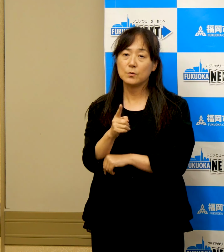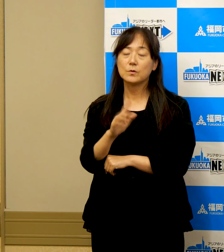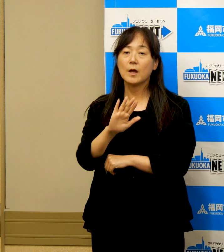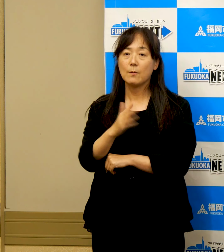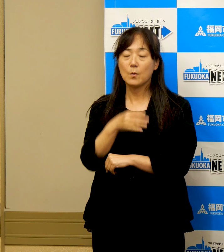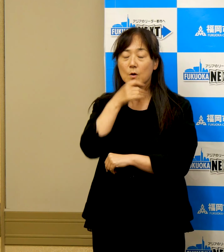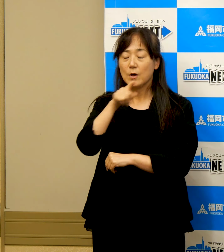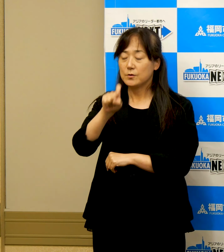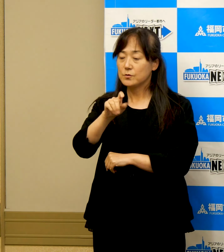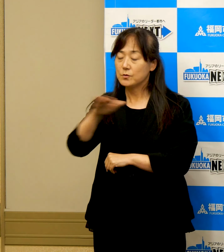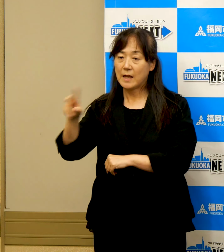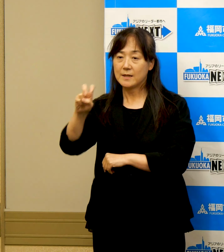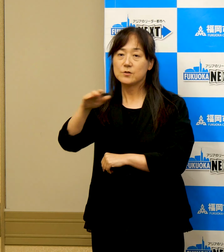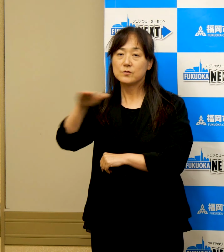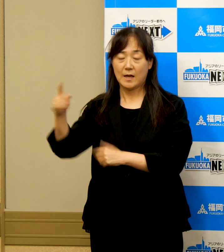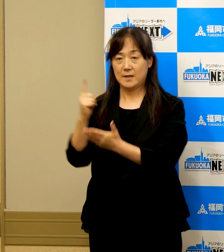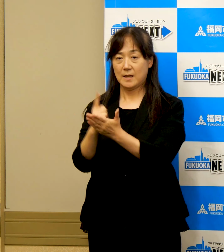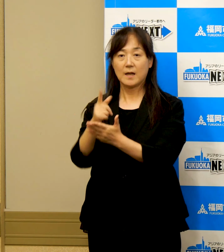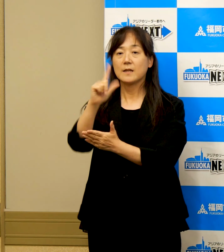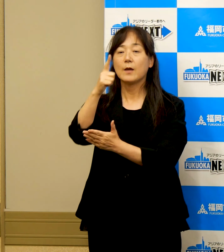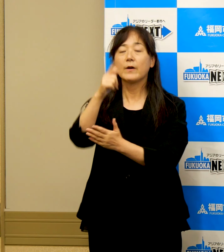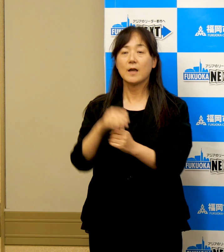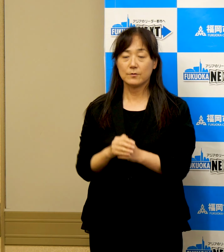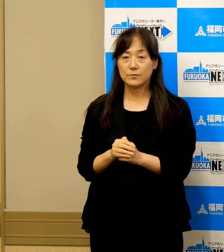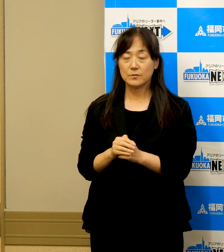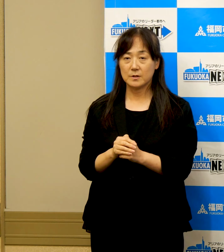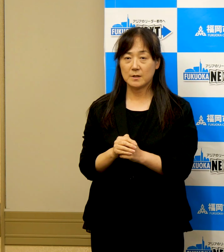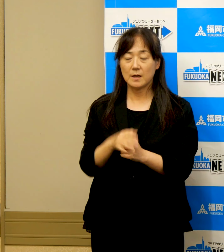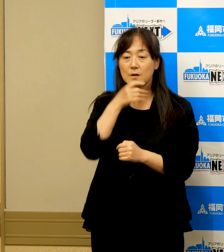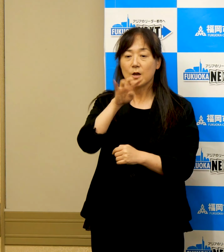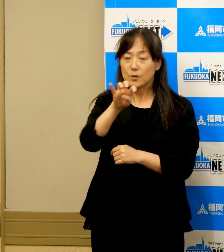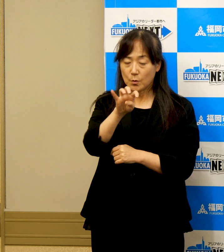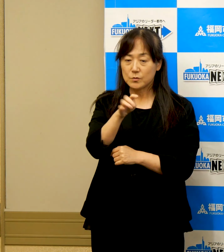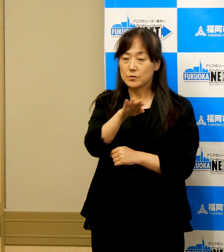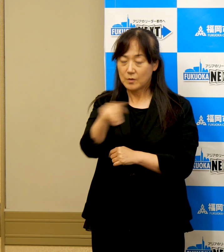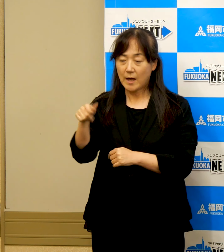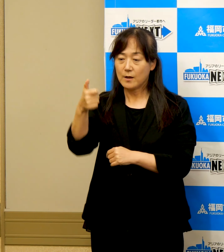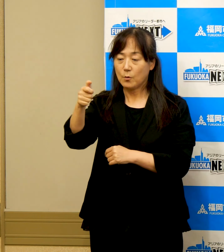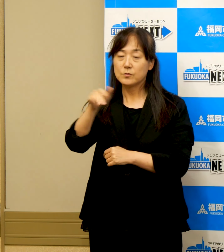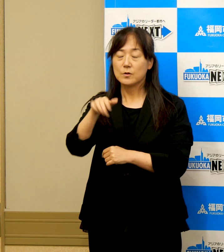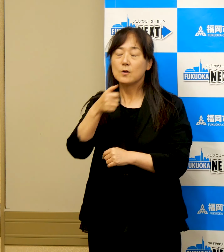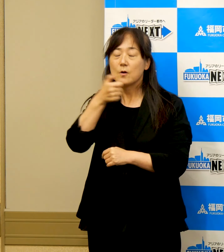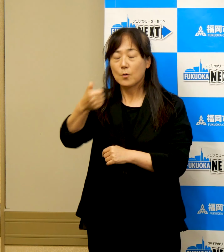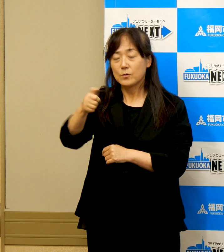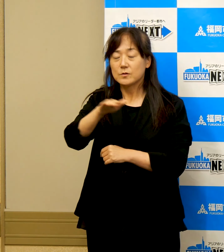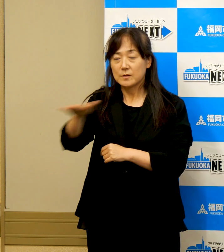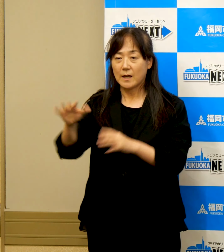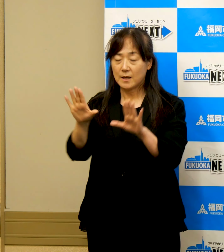例えば10代20代だけではなくて まだもちろん40代50代でも 受けていない方いらっしゃって